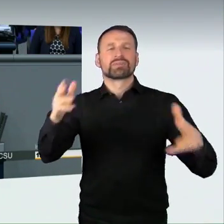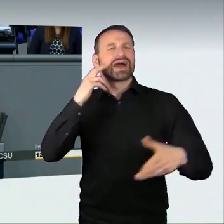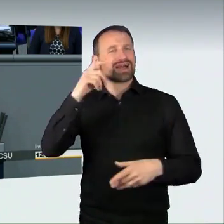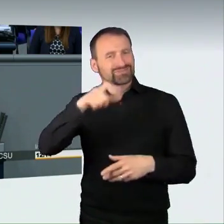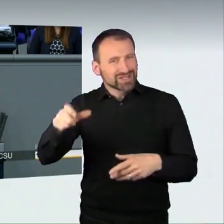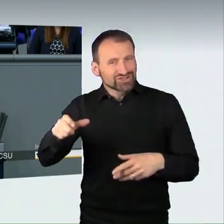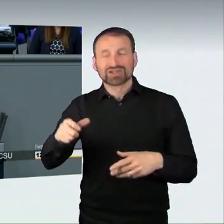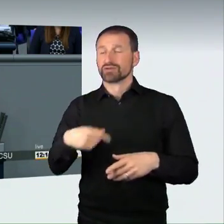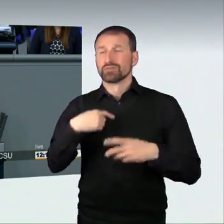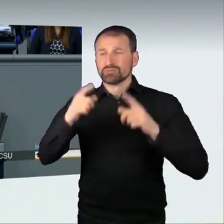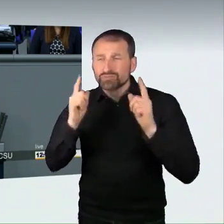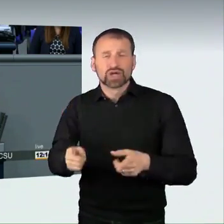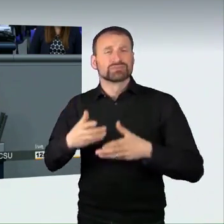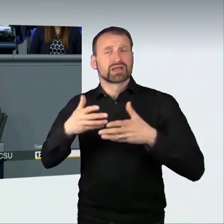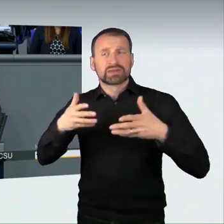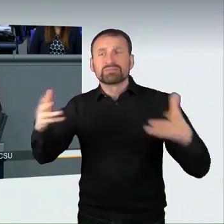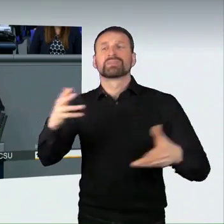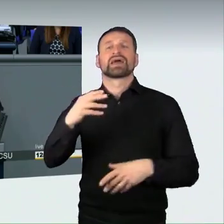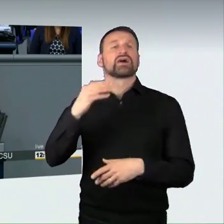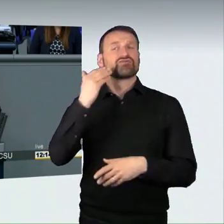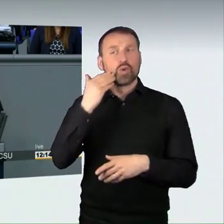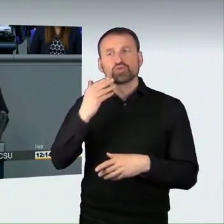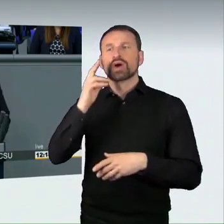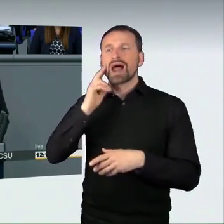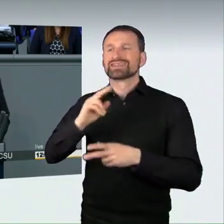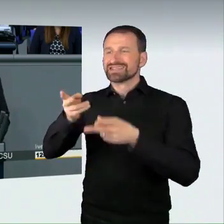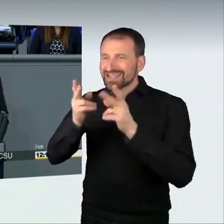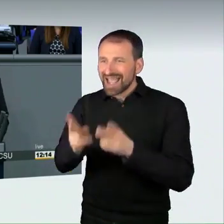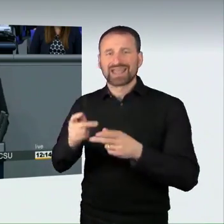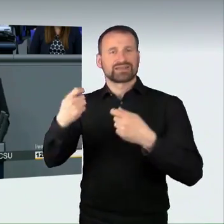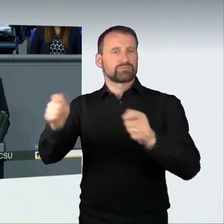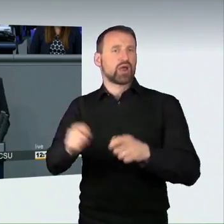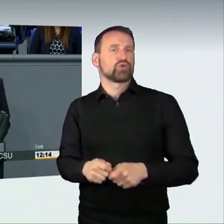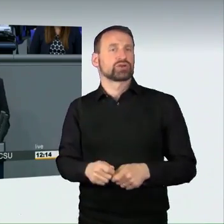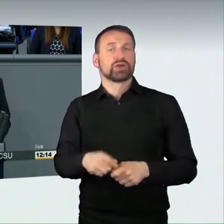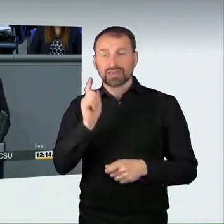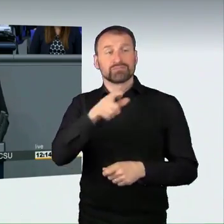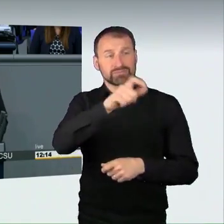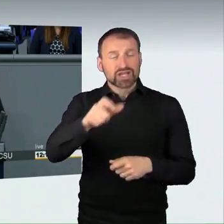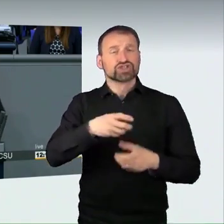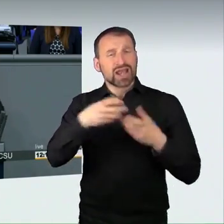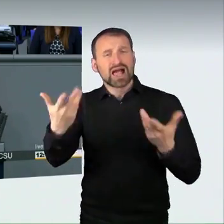damit die Menschen so lange wie möglich selbstbestimmt leben können.“ Ja, genau. Wunderbar schreiben Sie das in Ihrem Antrag.